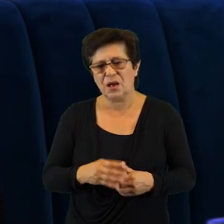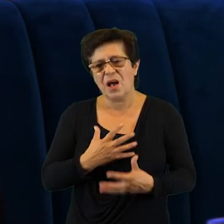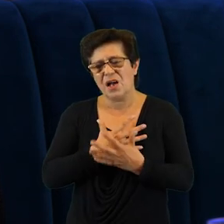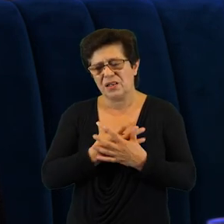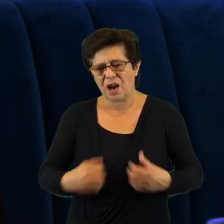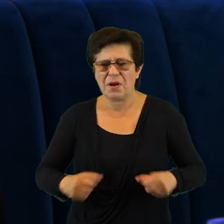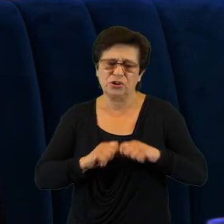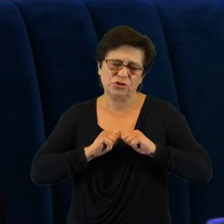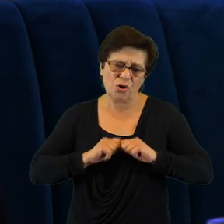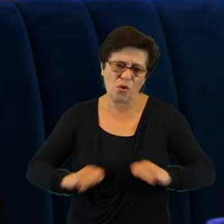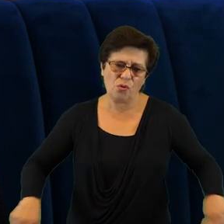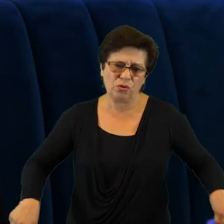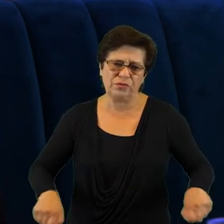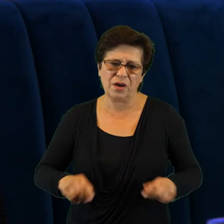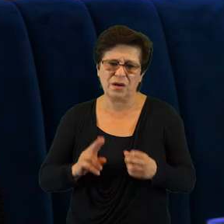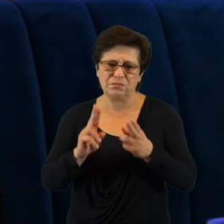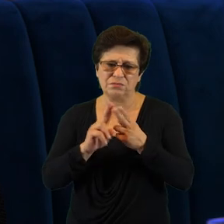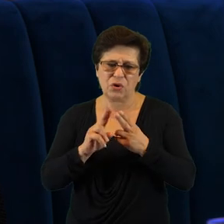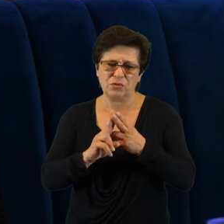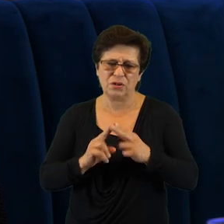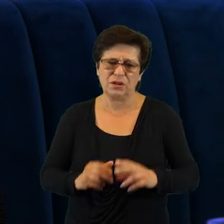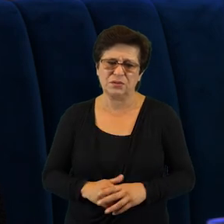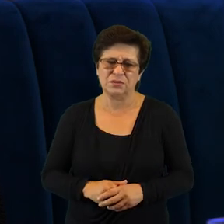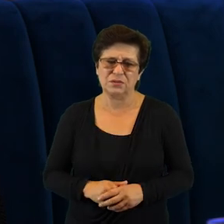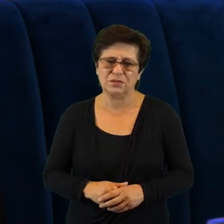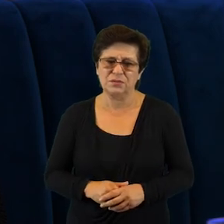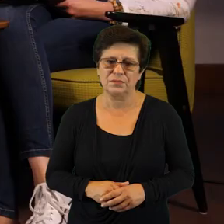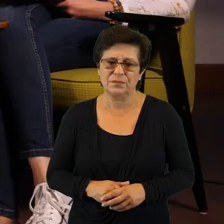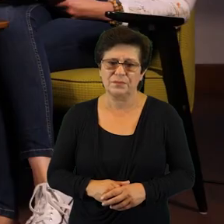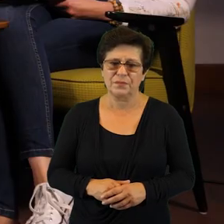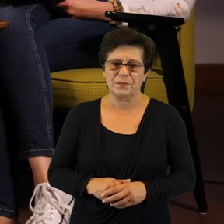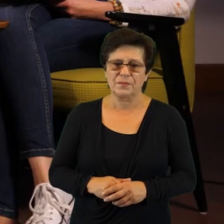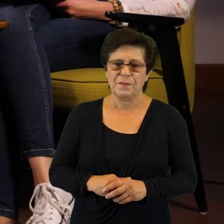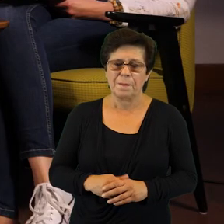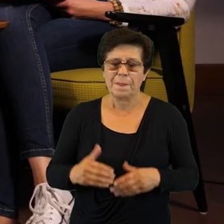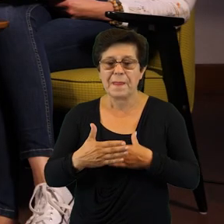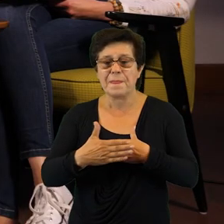Ja powiem tylko, że właściwie najbliżej Słonimski był właśnie z Lechoniem.